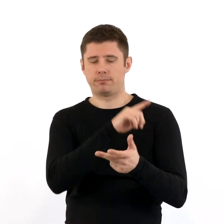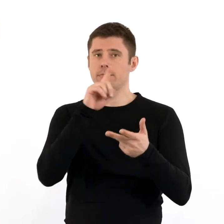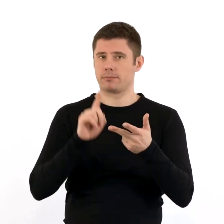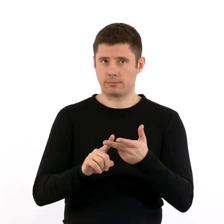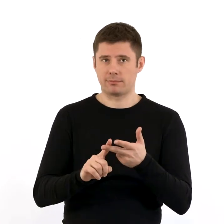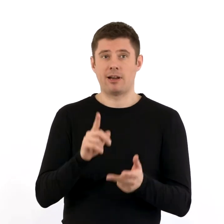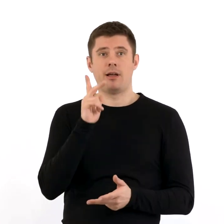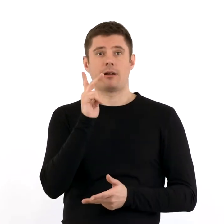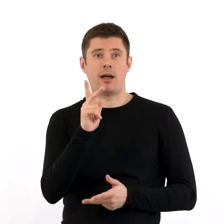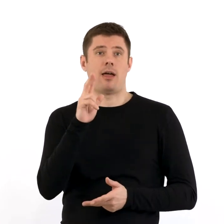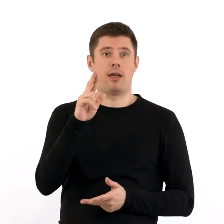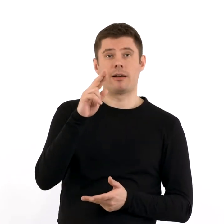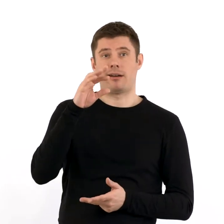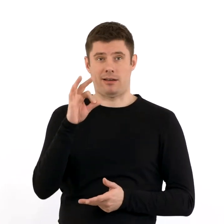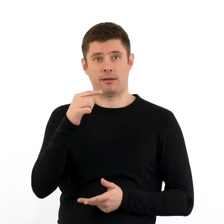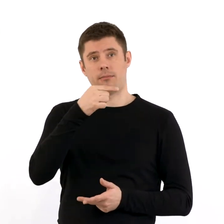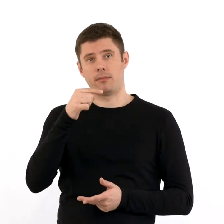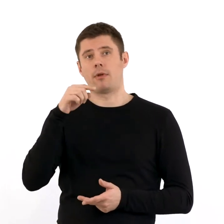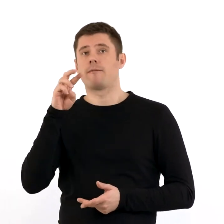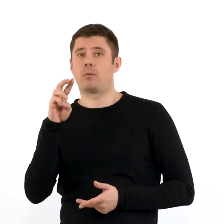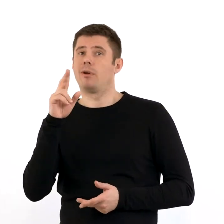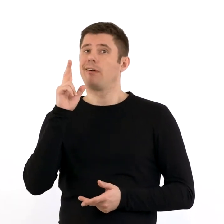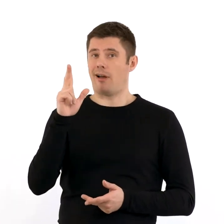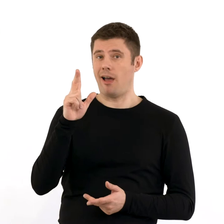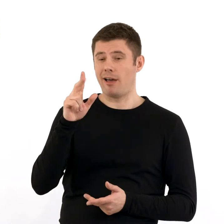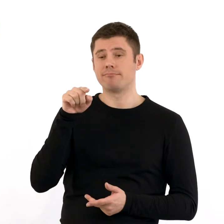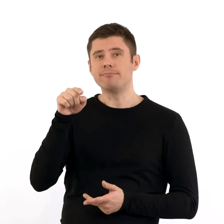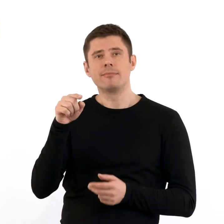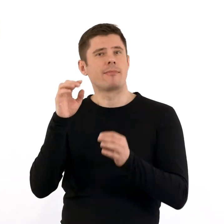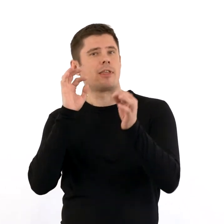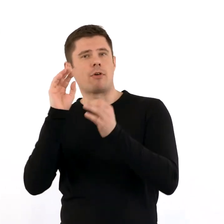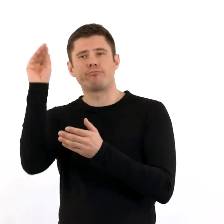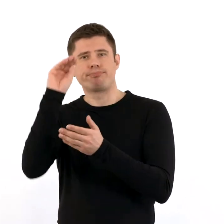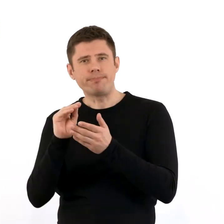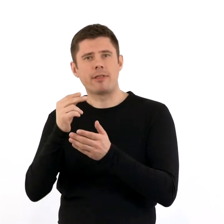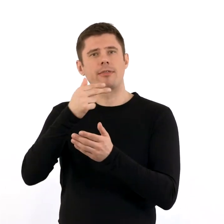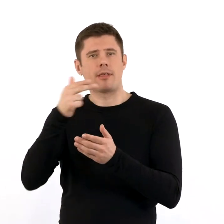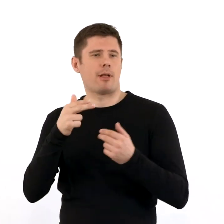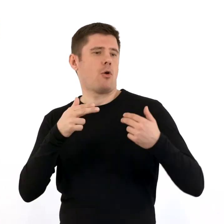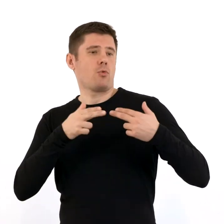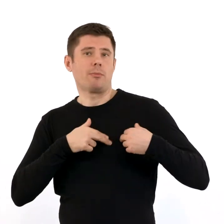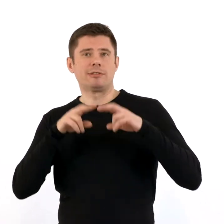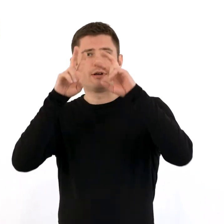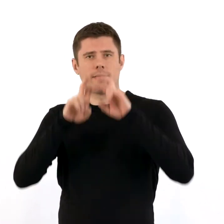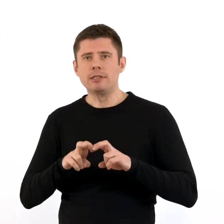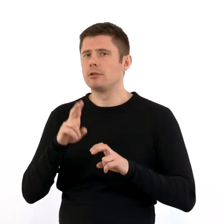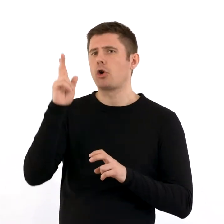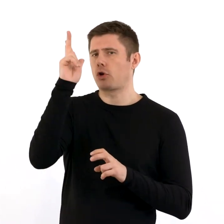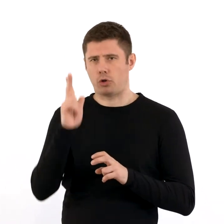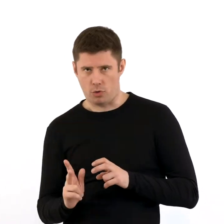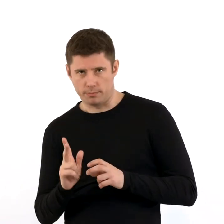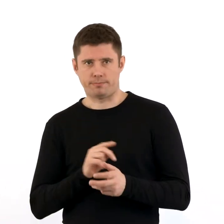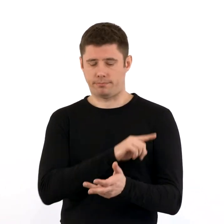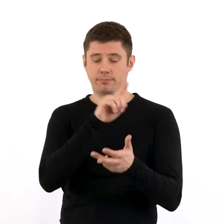KRS-WK – zgłoszenie składu komisji rewizyjnej;